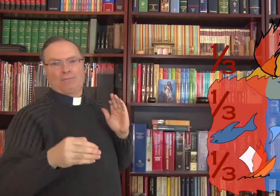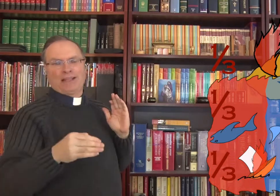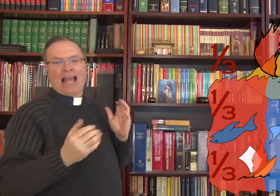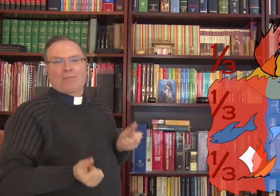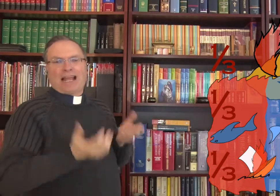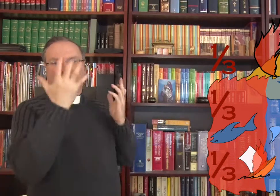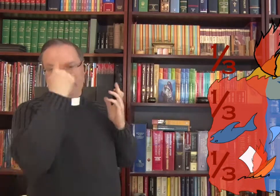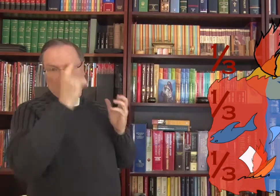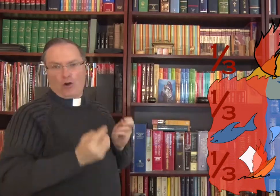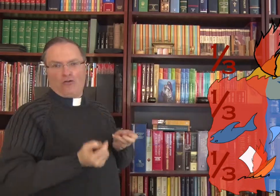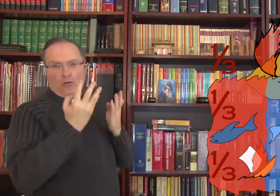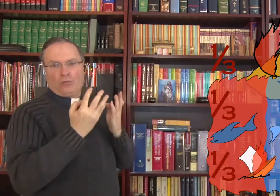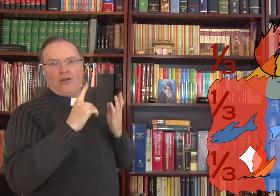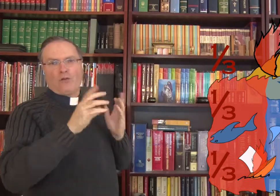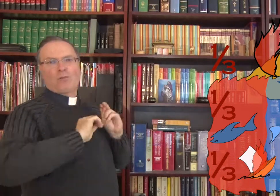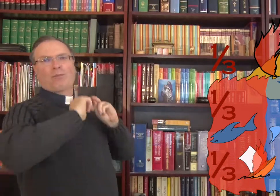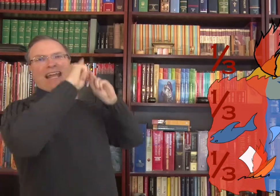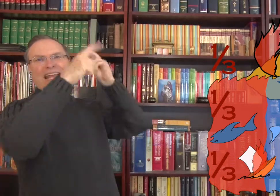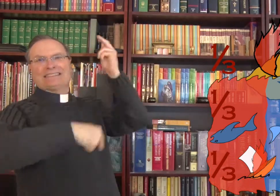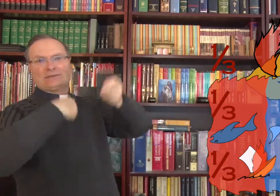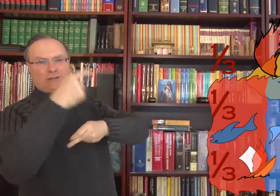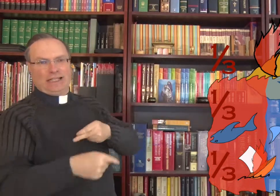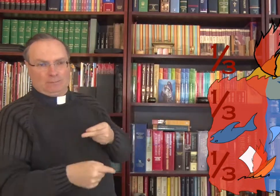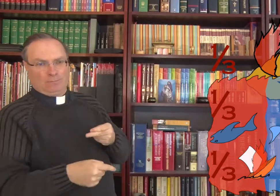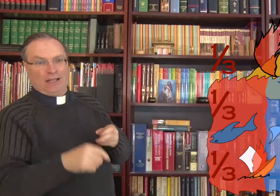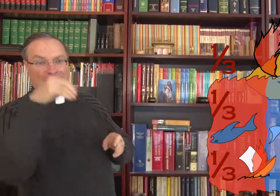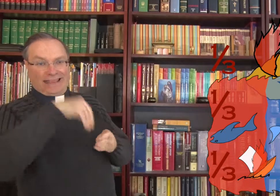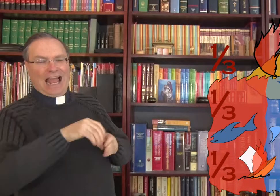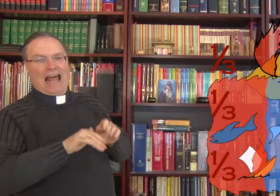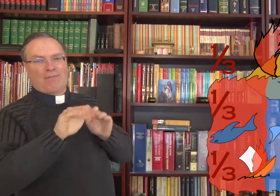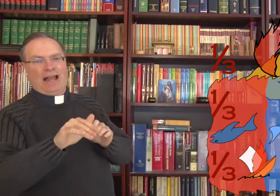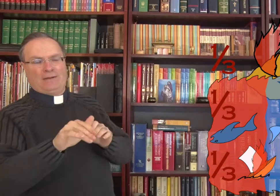embrasée par le feu fut précipité dans la mer.